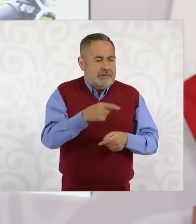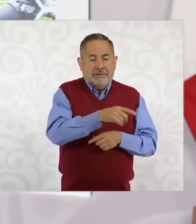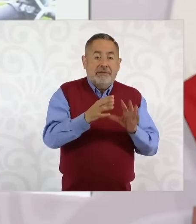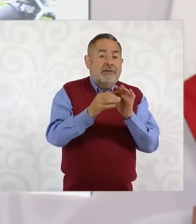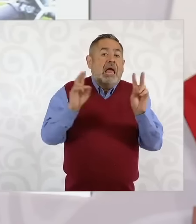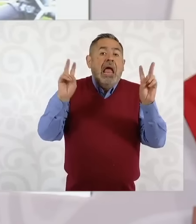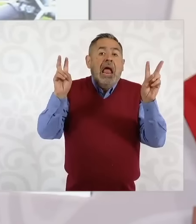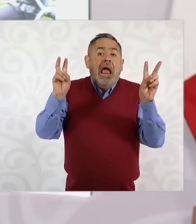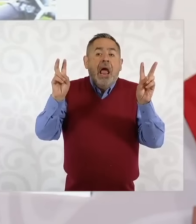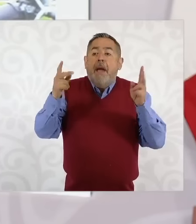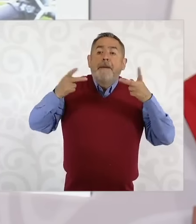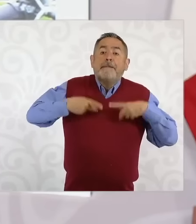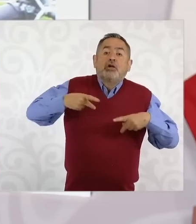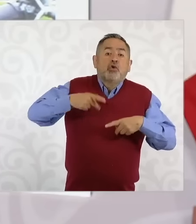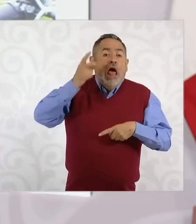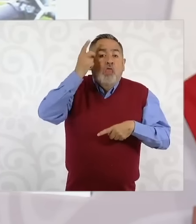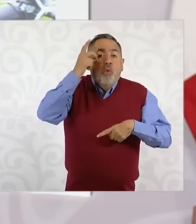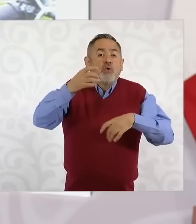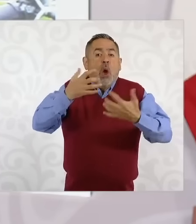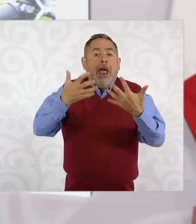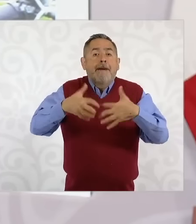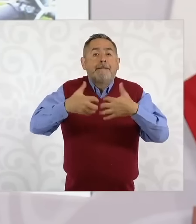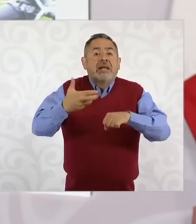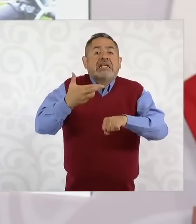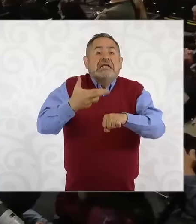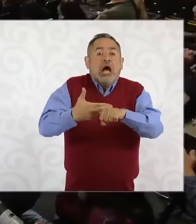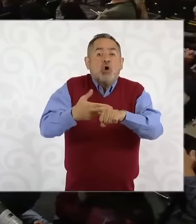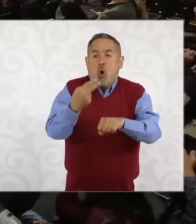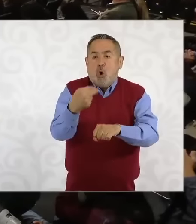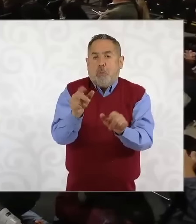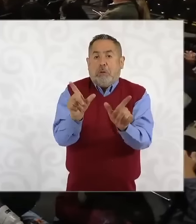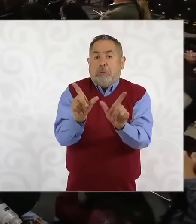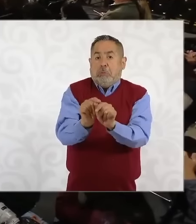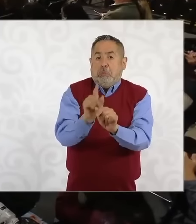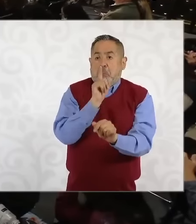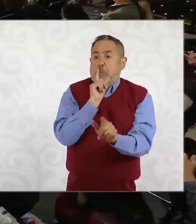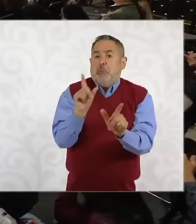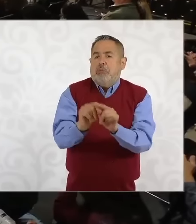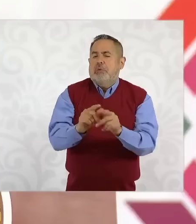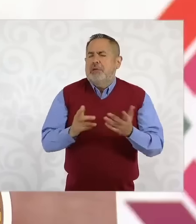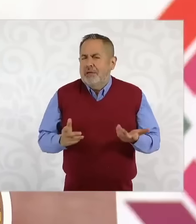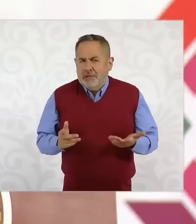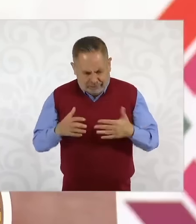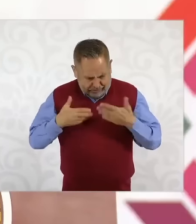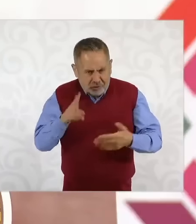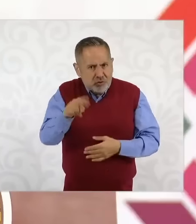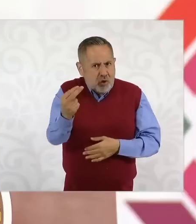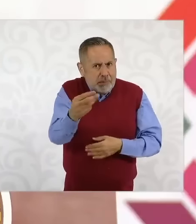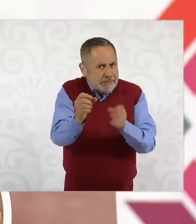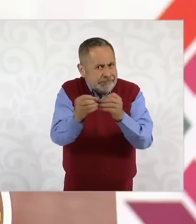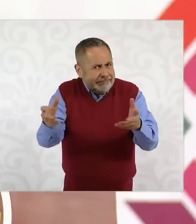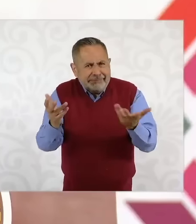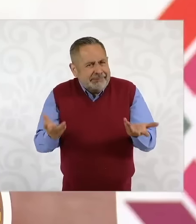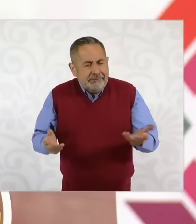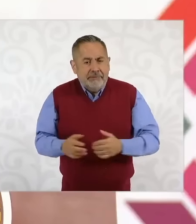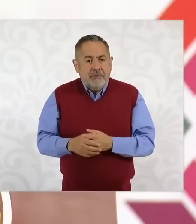no quiere decir su nombre. Y ayer sale publicada una entrevista que en efecto no sabemos si fue